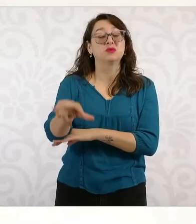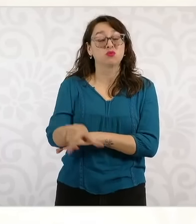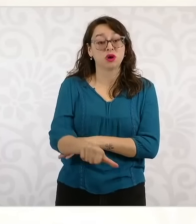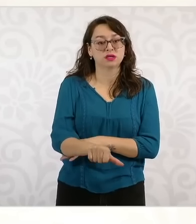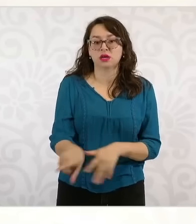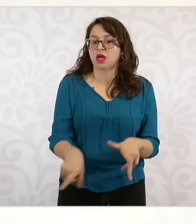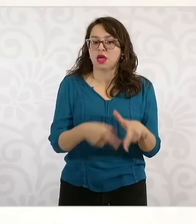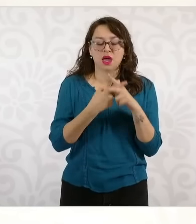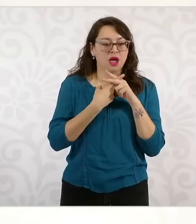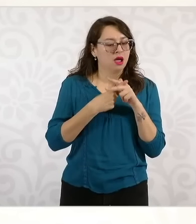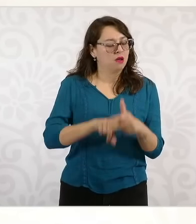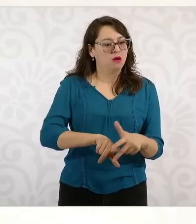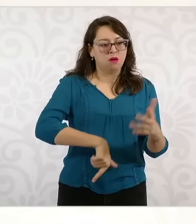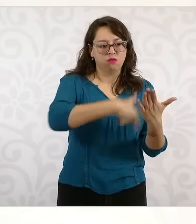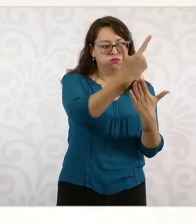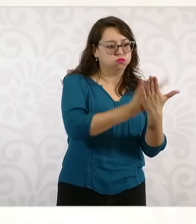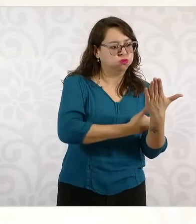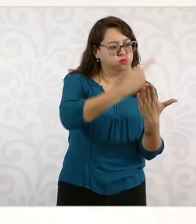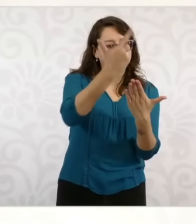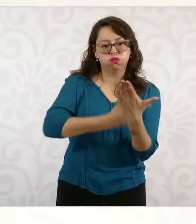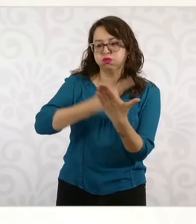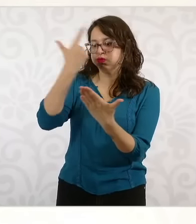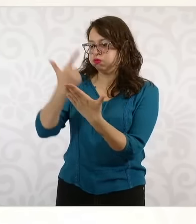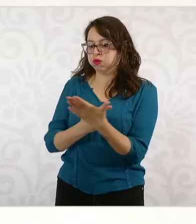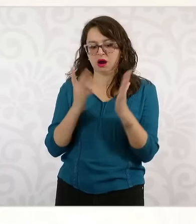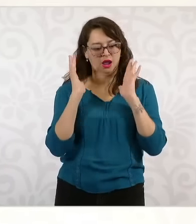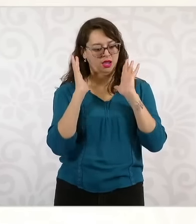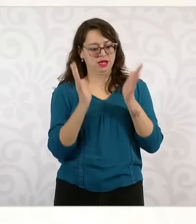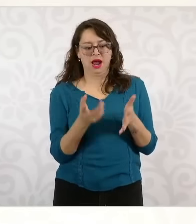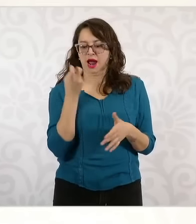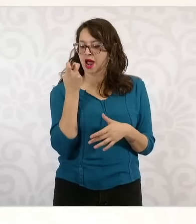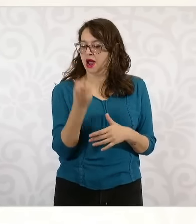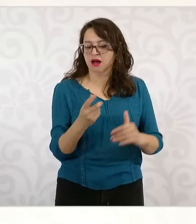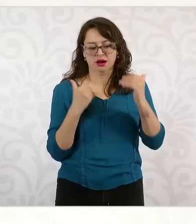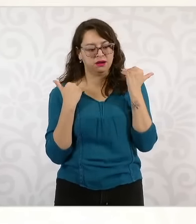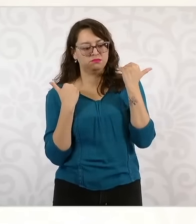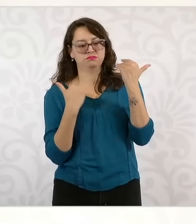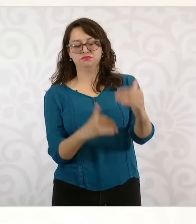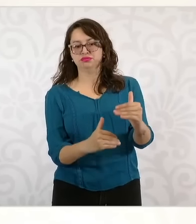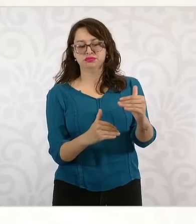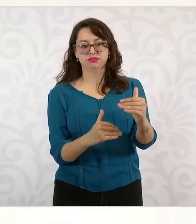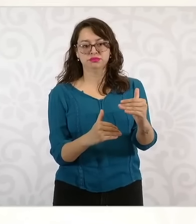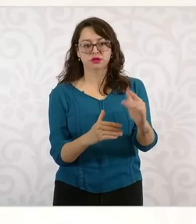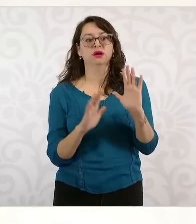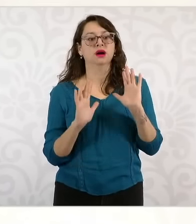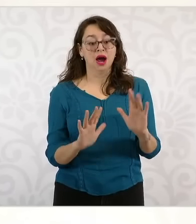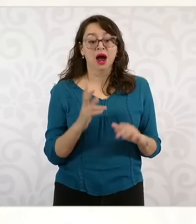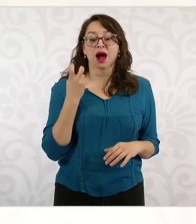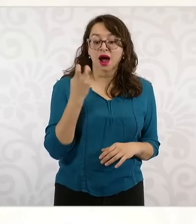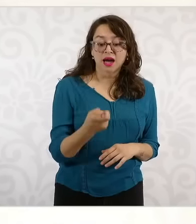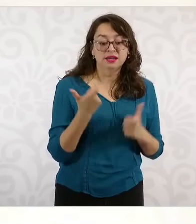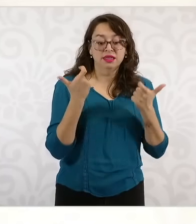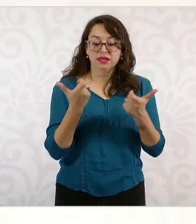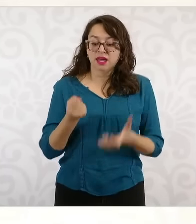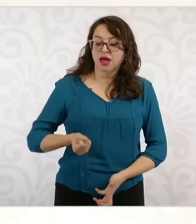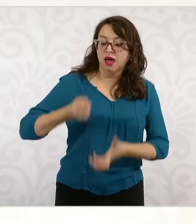se hace un corte al sistema de bancario de la financiera y ese saldo es con el que van